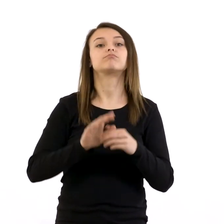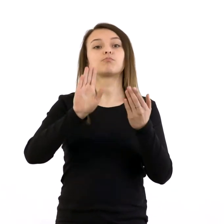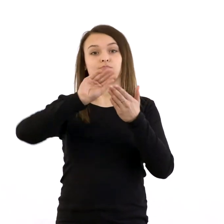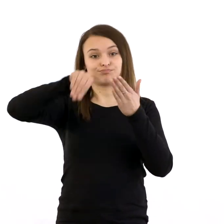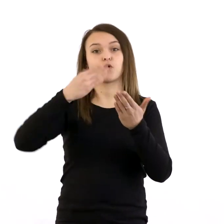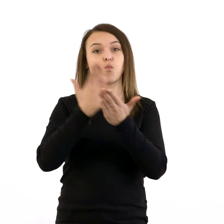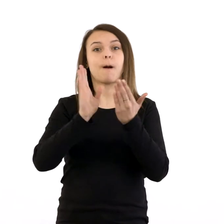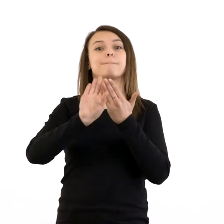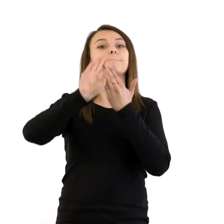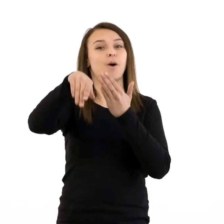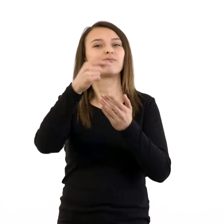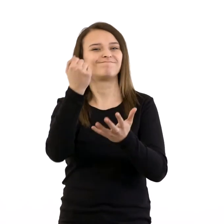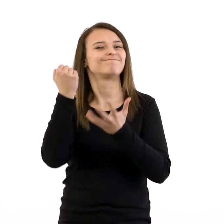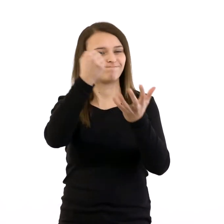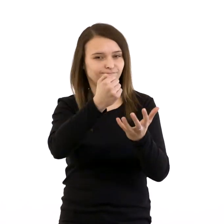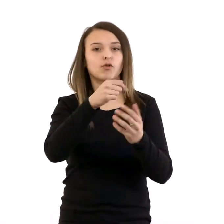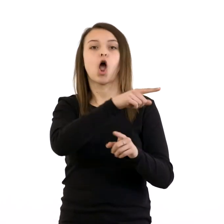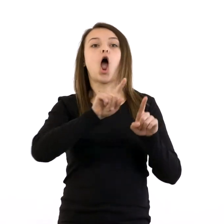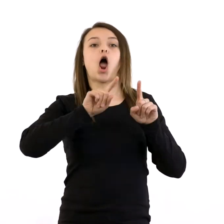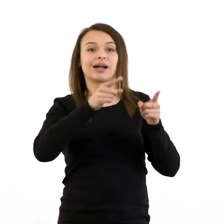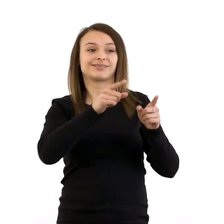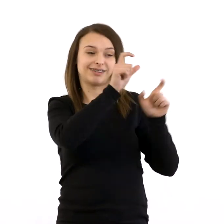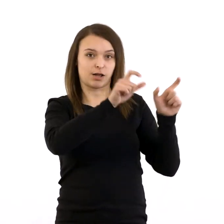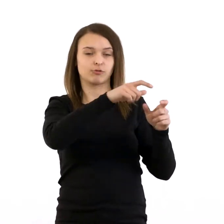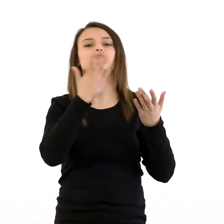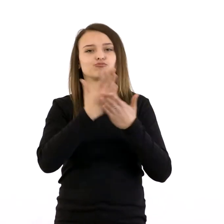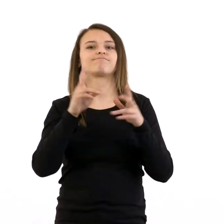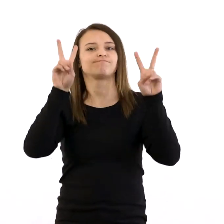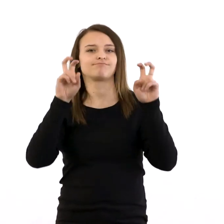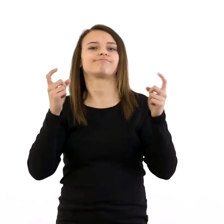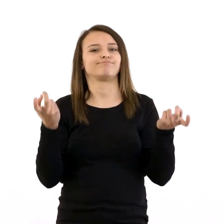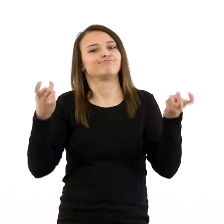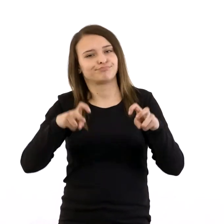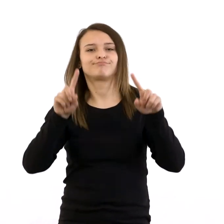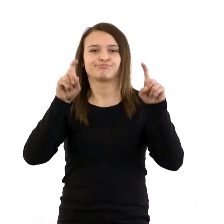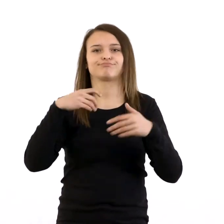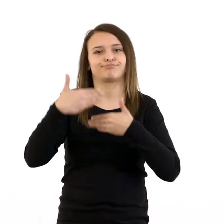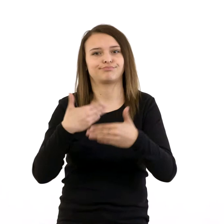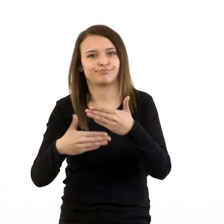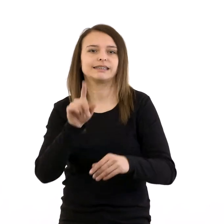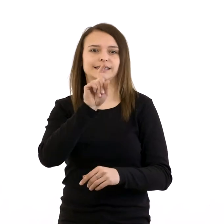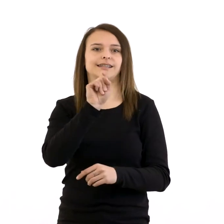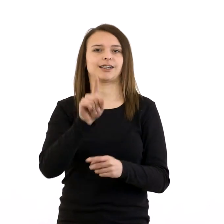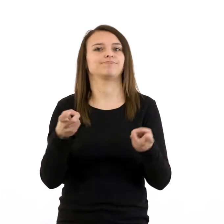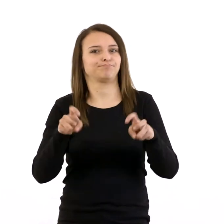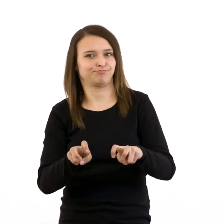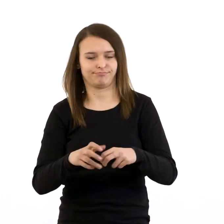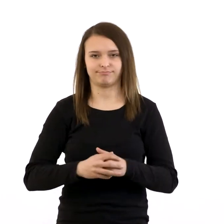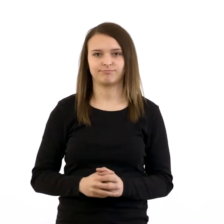Po podpisaniu umowy o dofinansowanie, organizator przystępuje do działań prowadzących do utworzenia ZAZ.